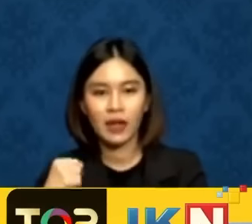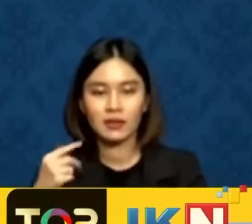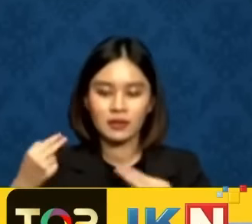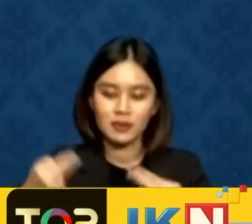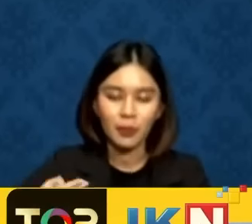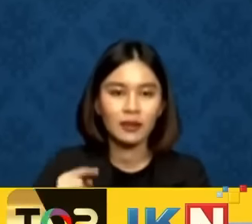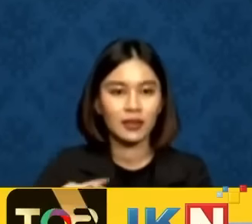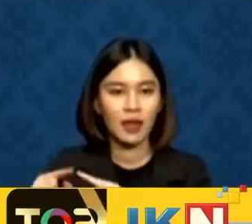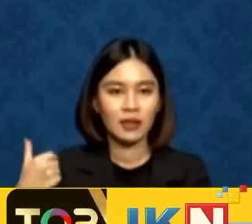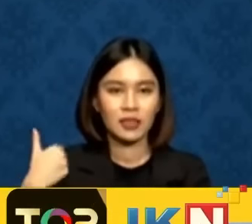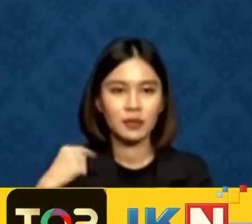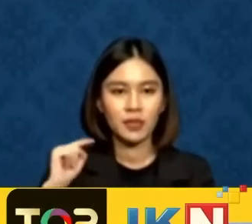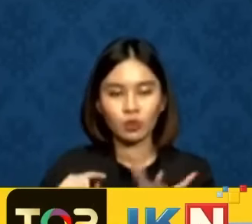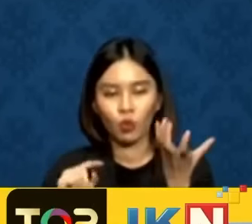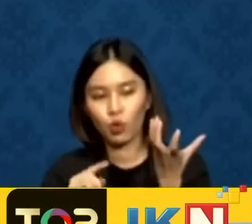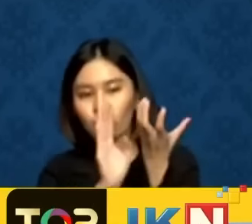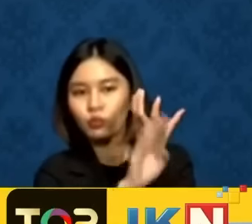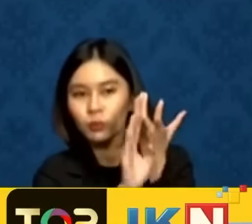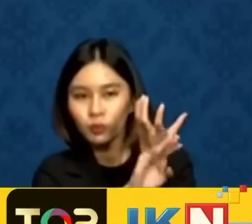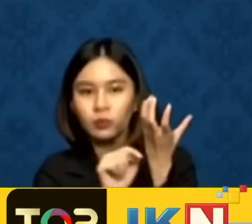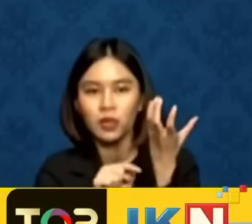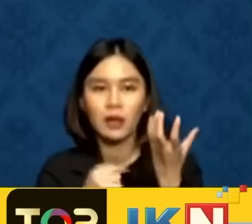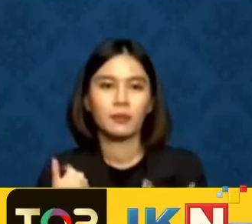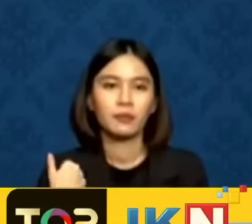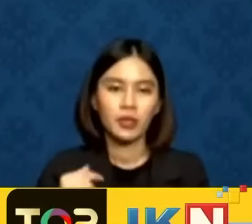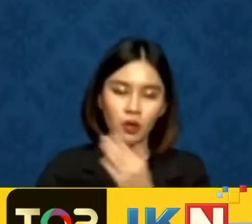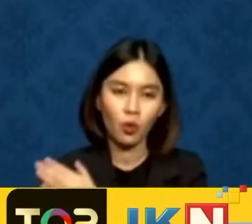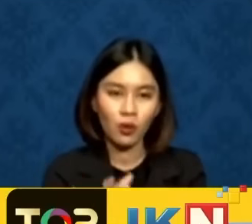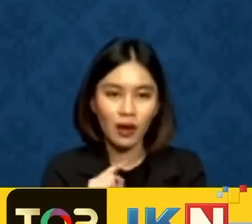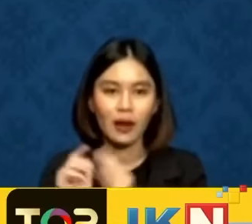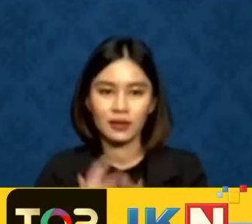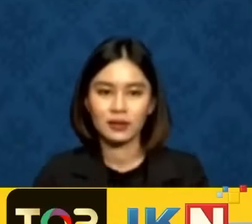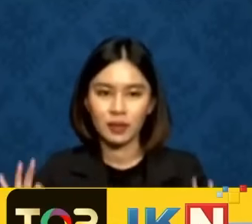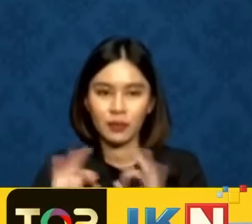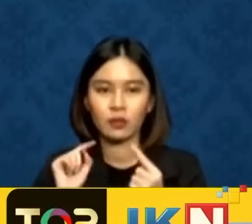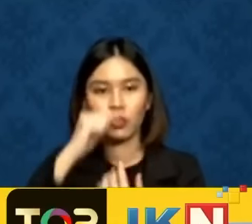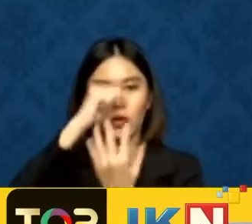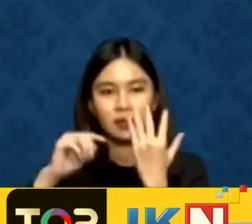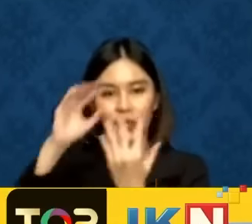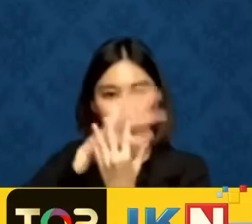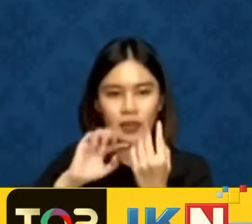ขึ้นในซีกโลกตะวันตกเกิดเป็นโอกาสสำ สำหรับประเทศไทยในภาคอุตสาหกรรมการผลิตรถ